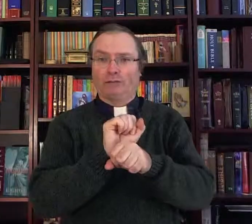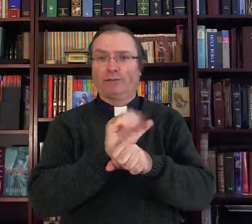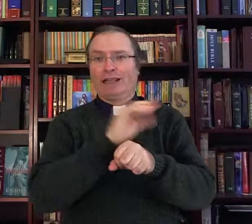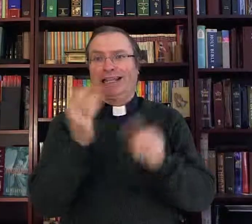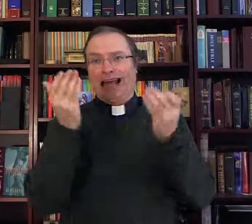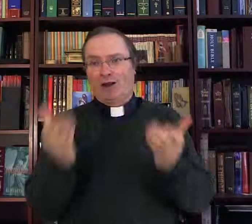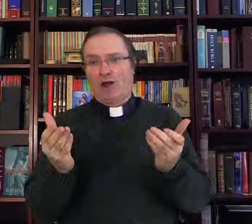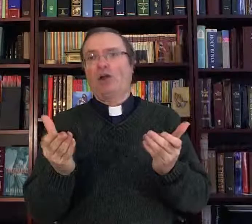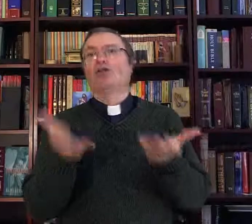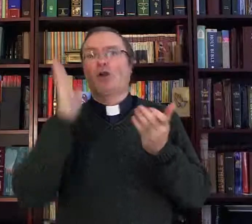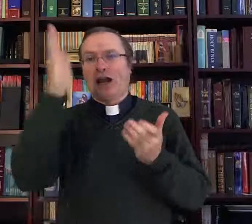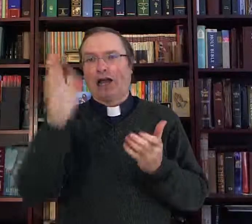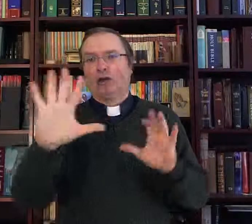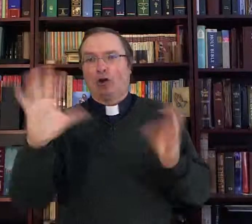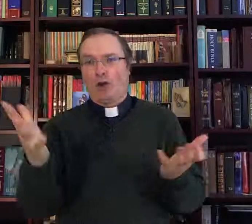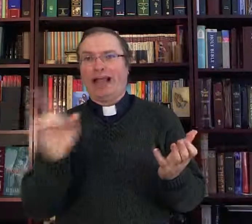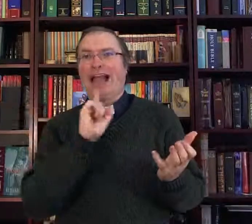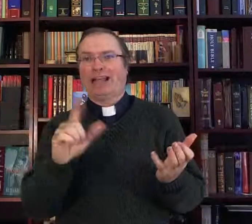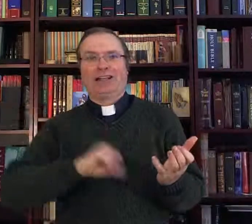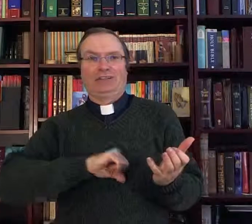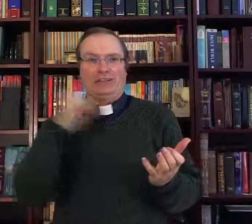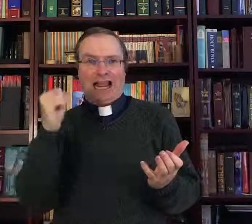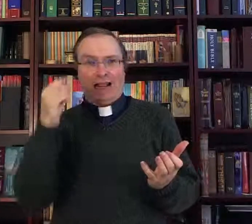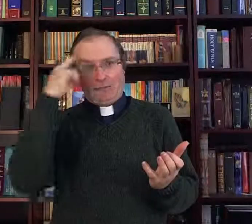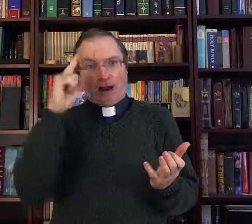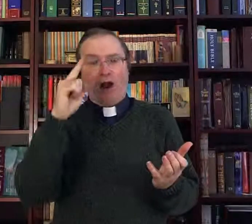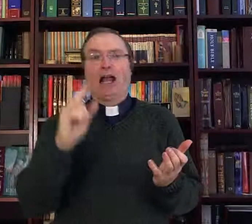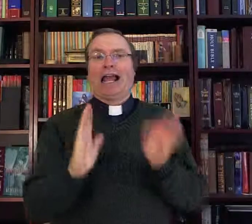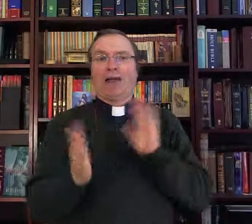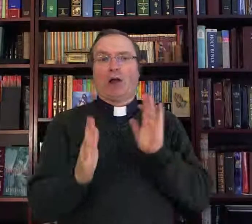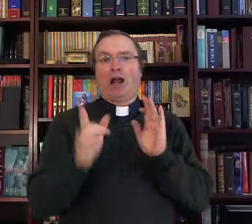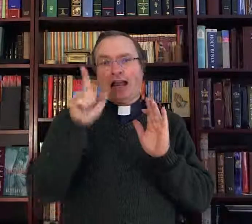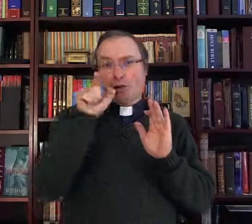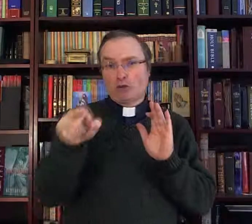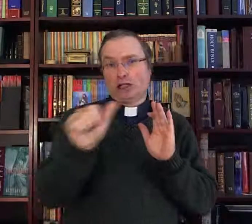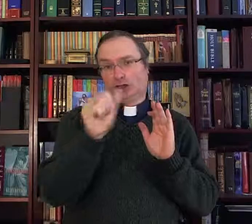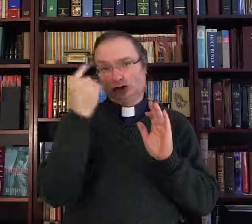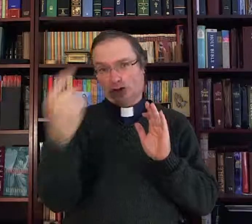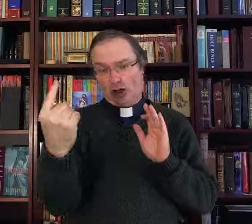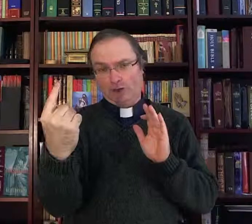et alors il aura de quoi être fier par rapport à lui seul,